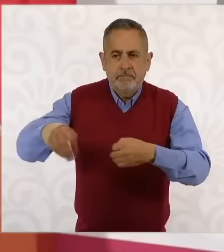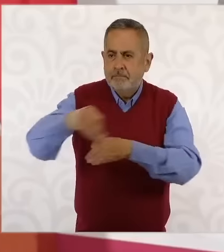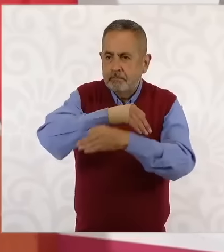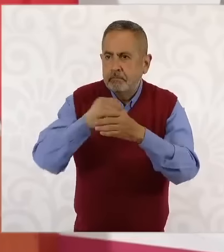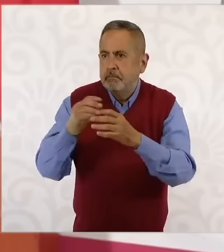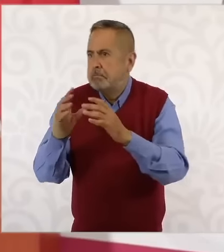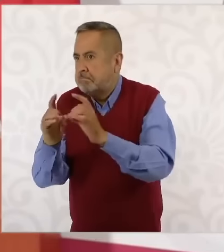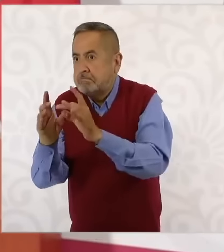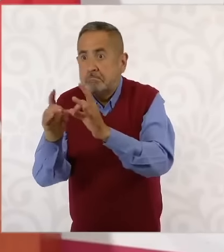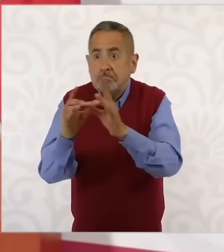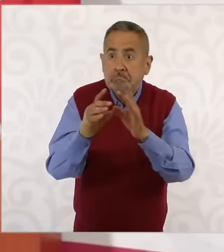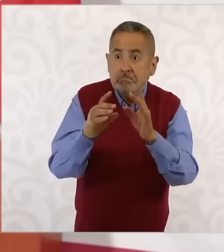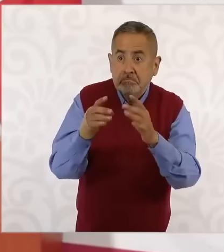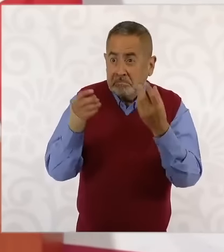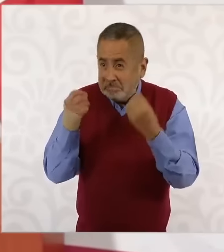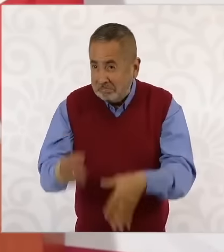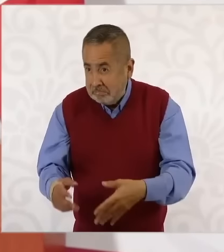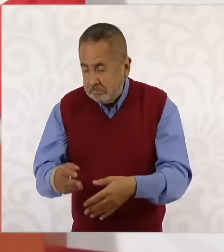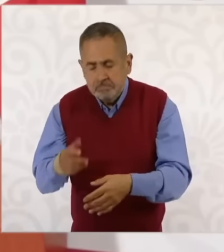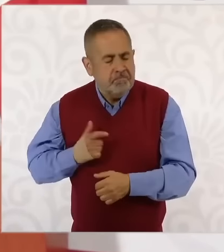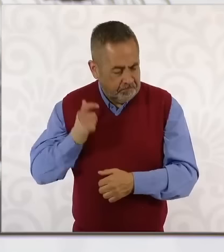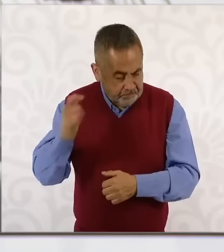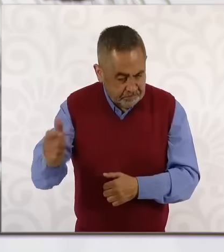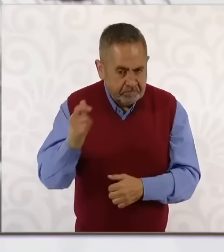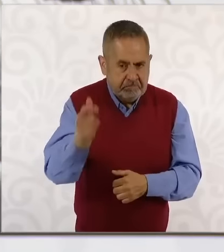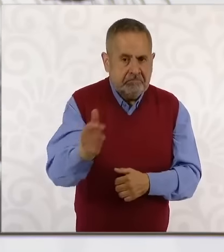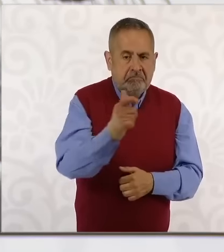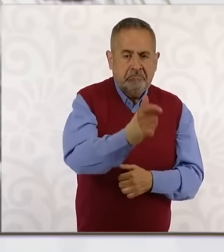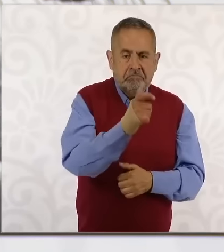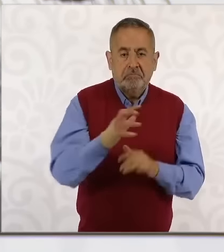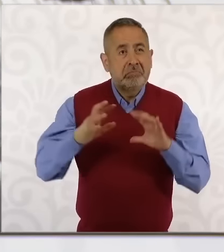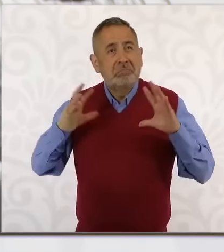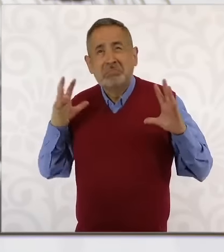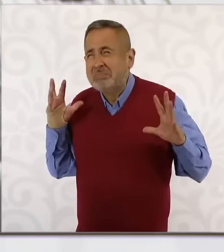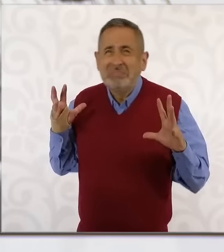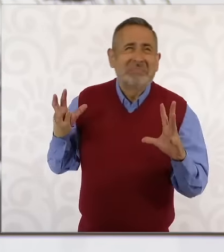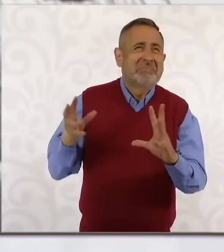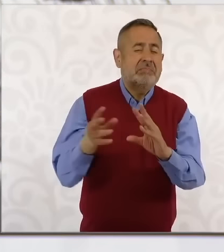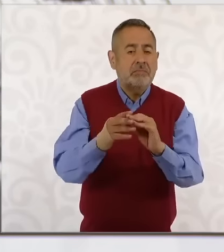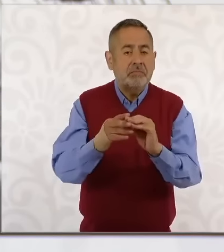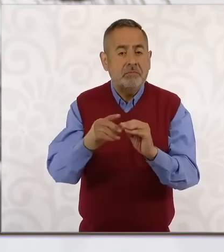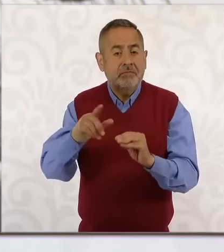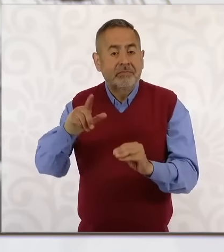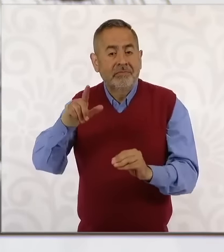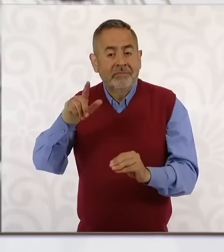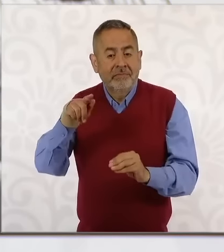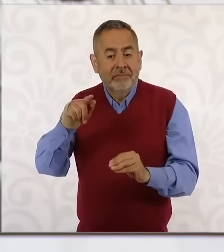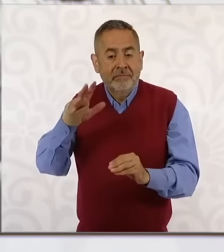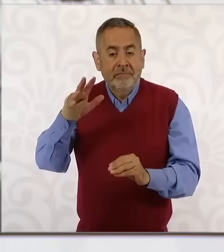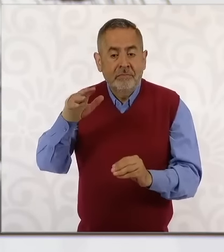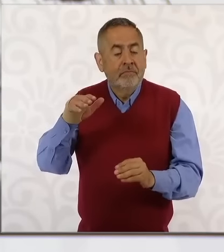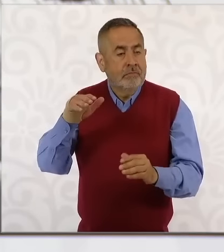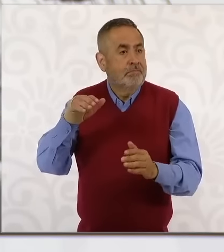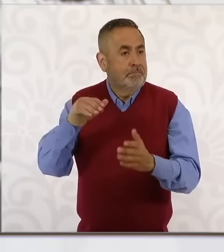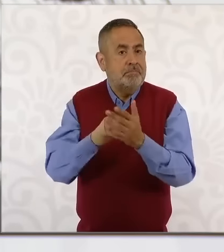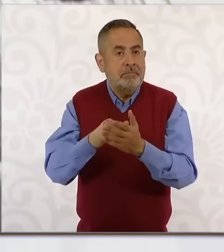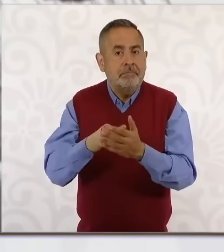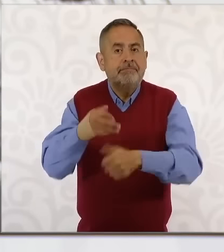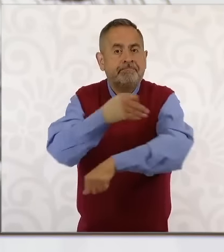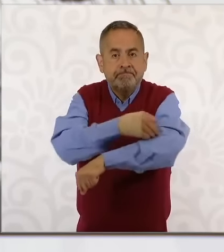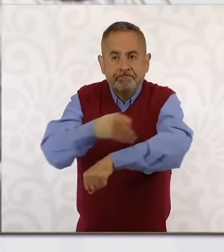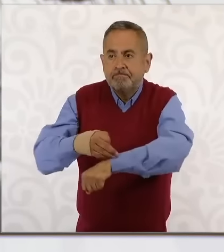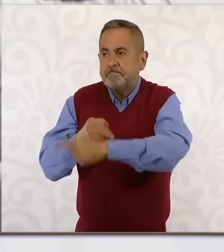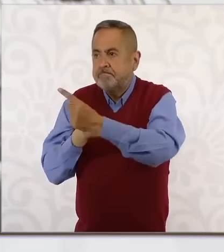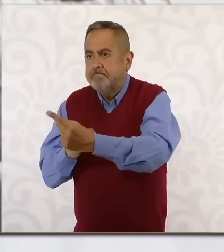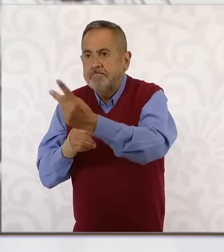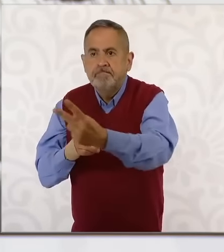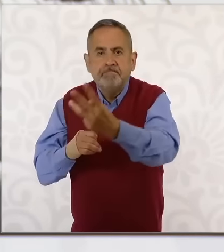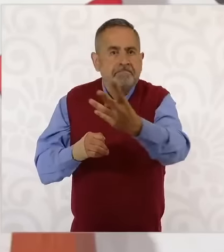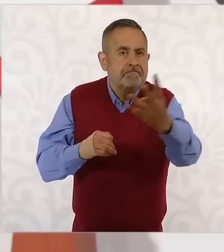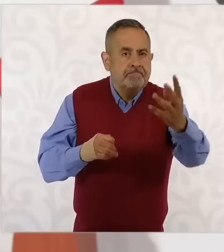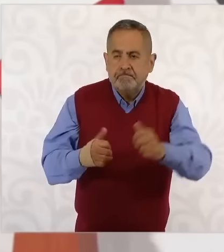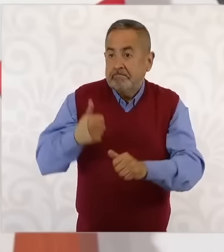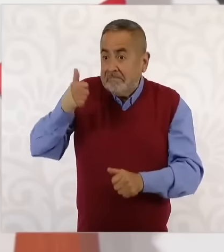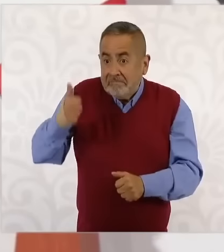hasta ahora son poco más de 75,000 eh censadas, familias censadas que van a recibir este apoyo y